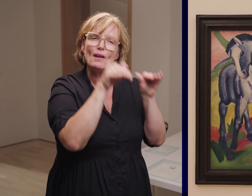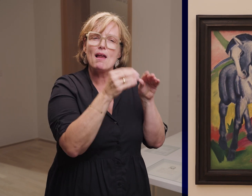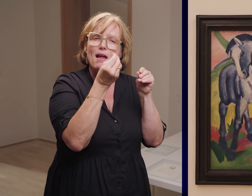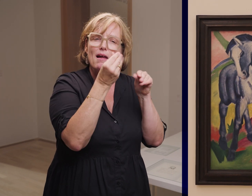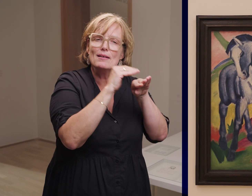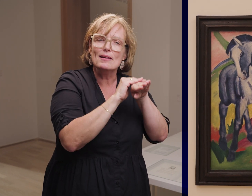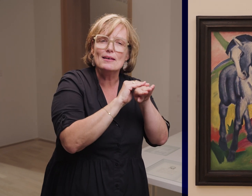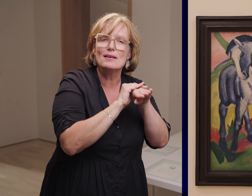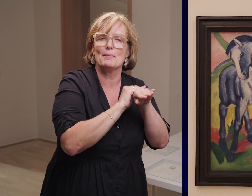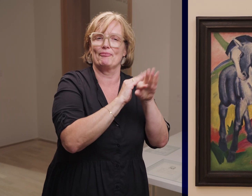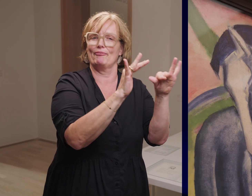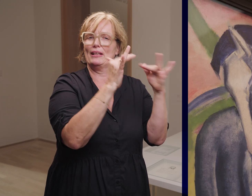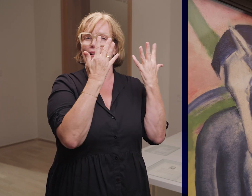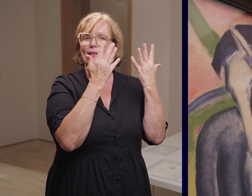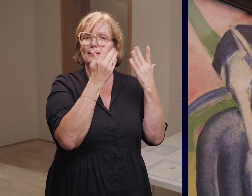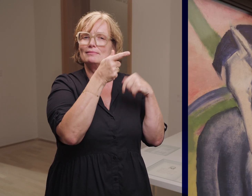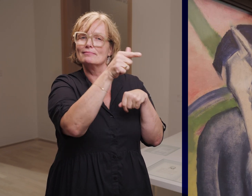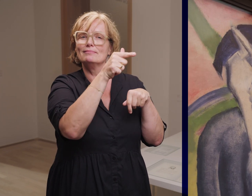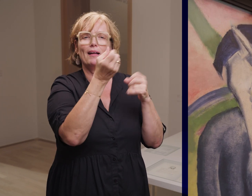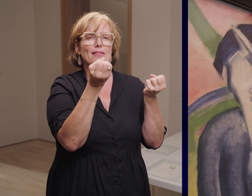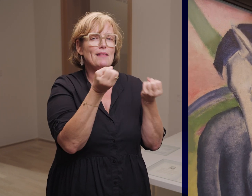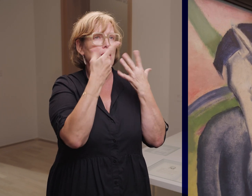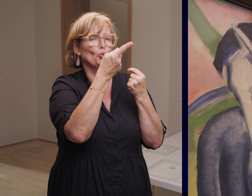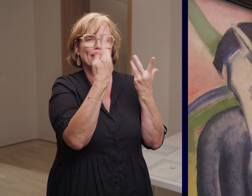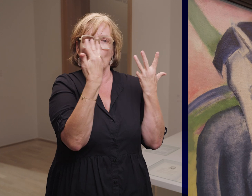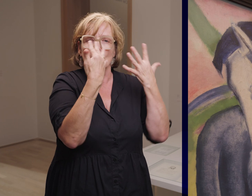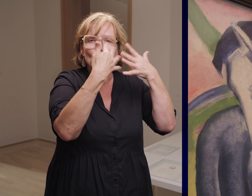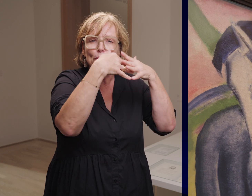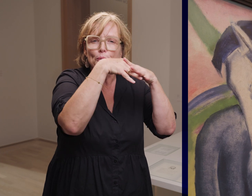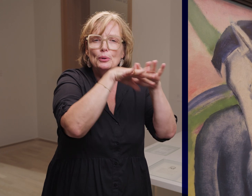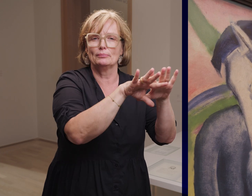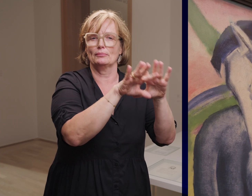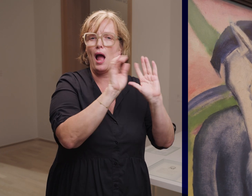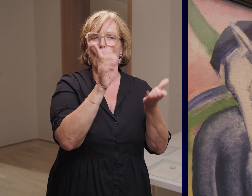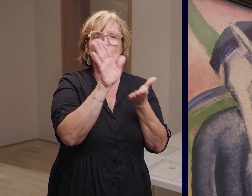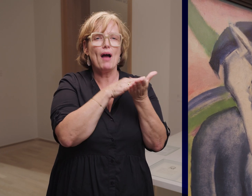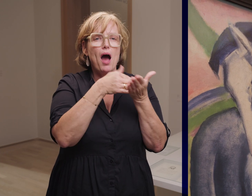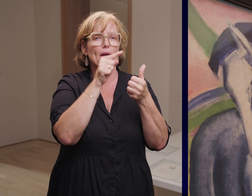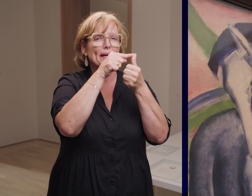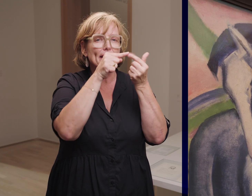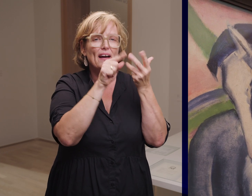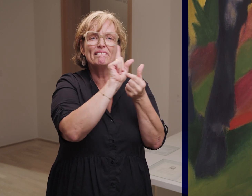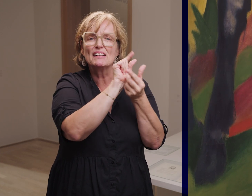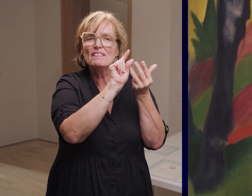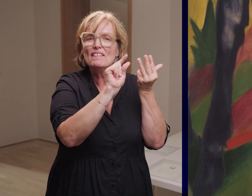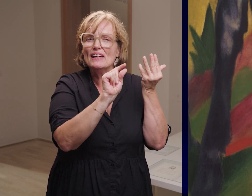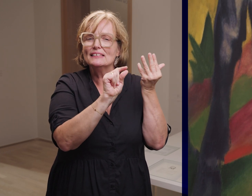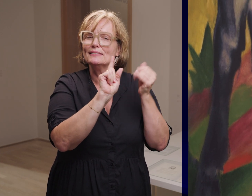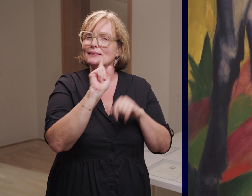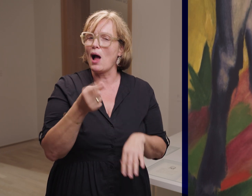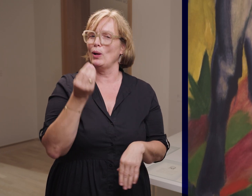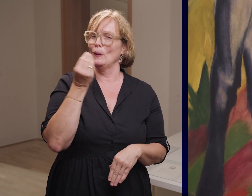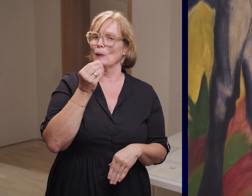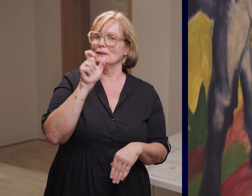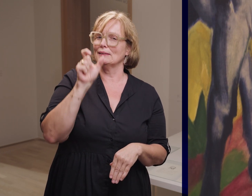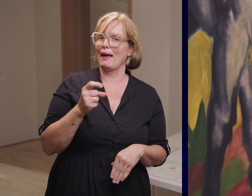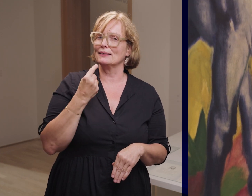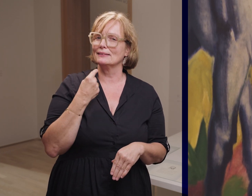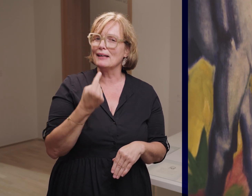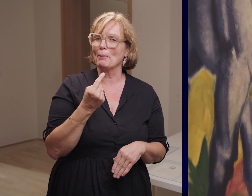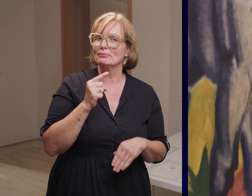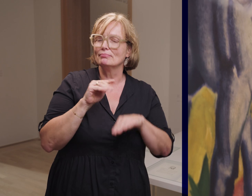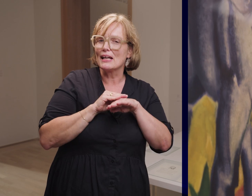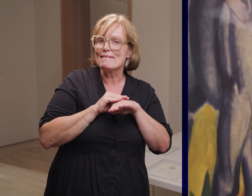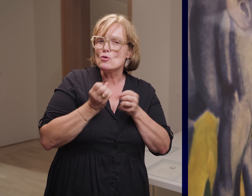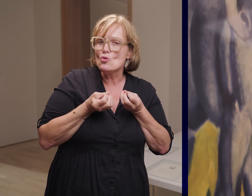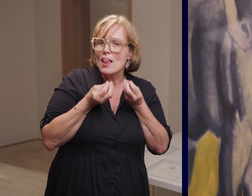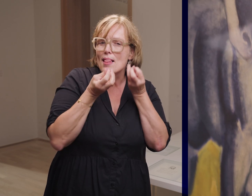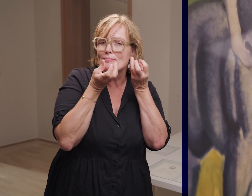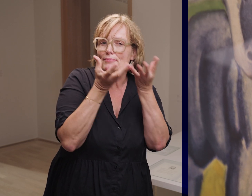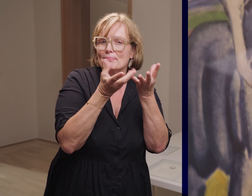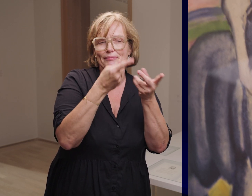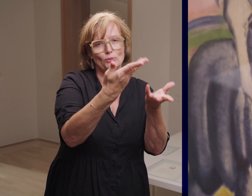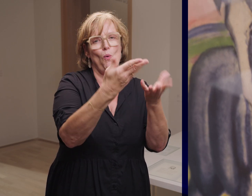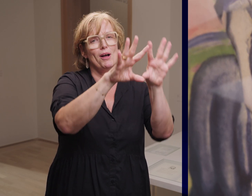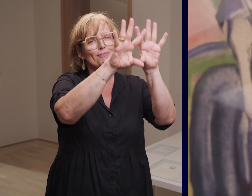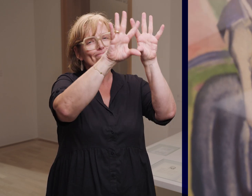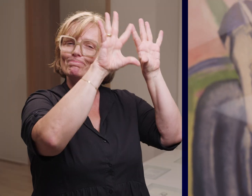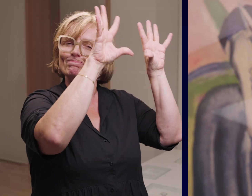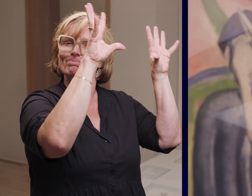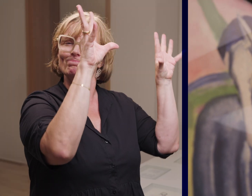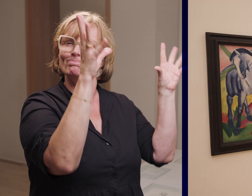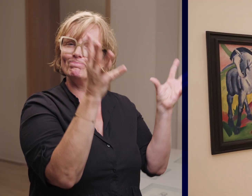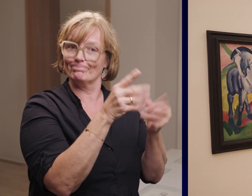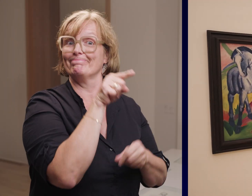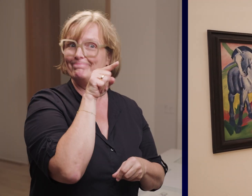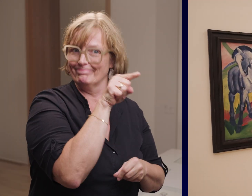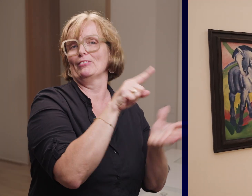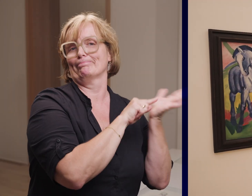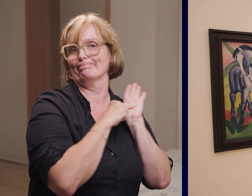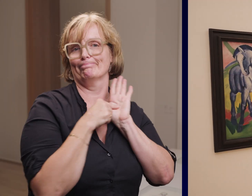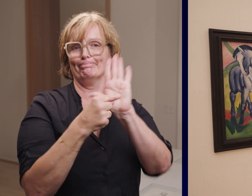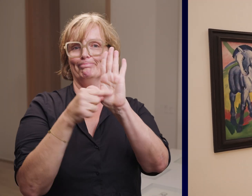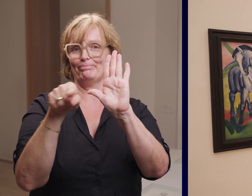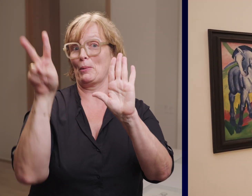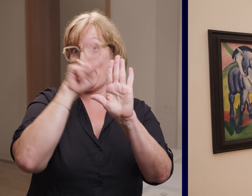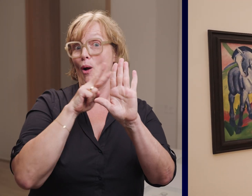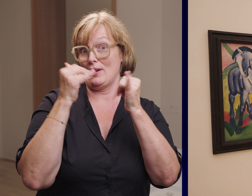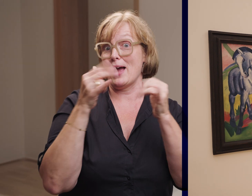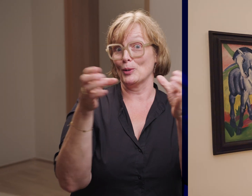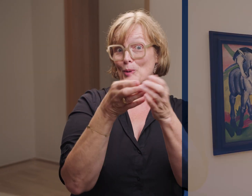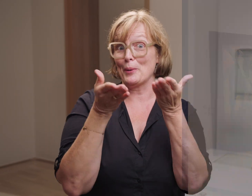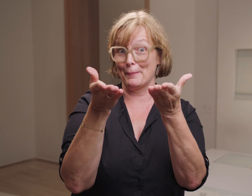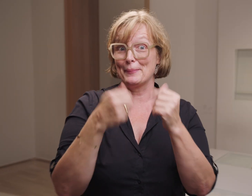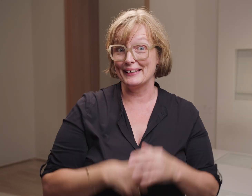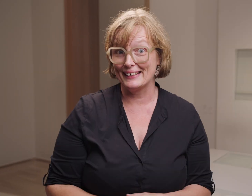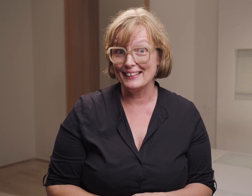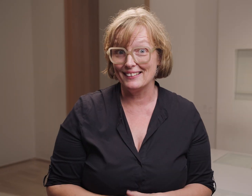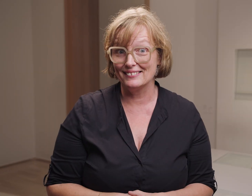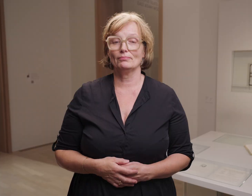Das Pferd, dargestellt als empfindsames Wesen, das im Einklang mit der Natur lebt, ist ein Programmbild des Blauen Reiter.